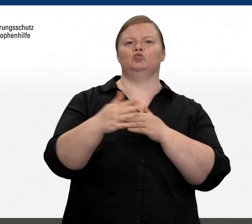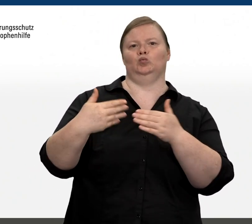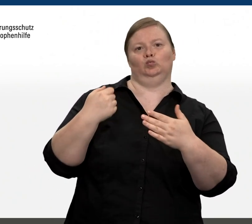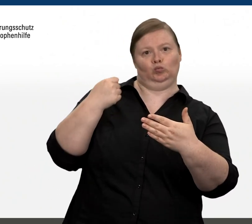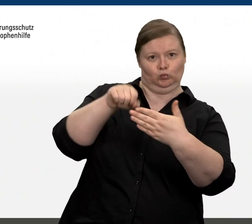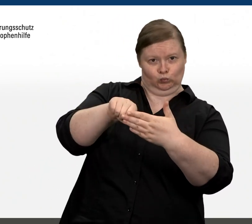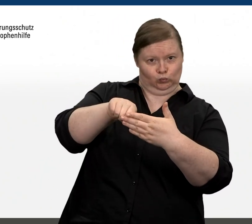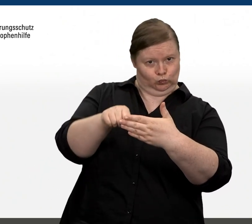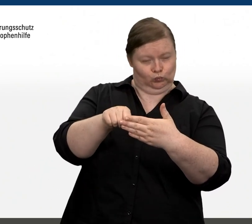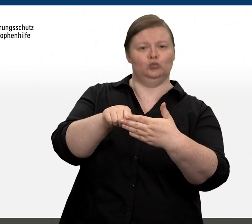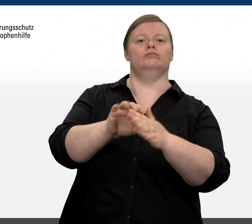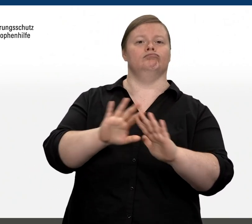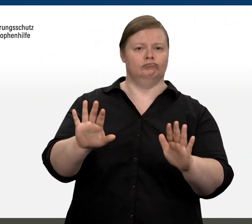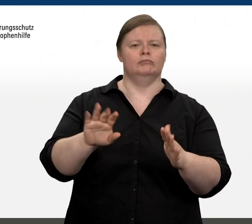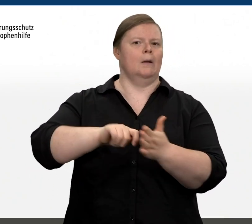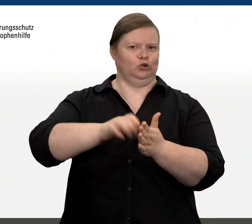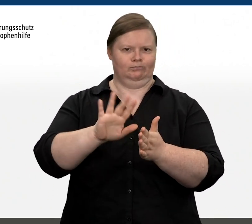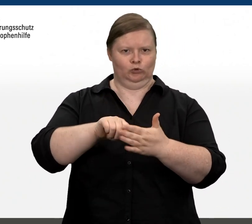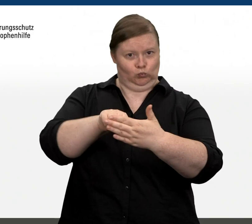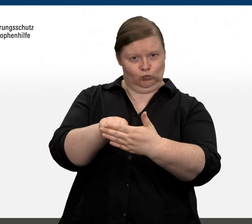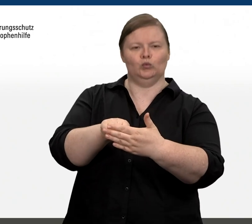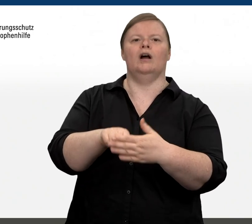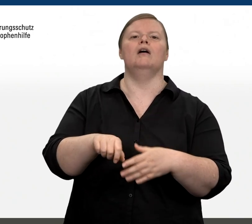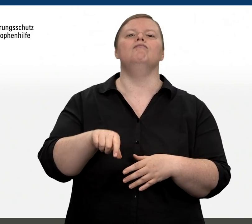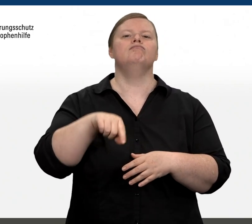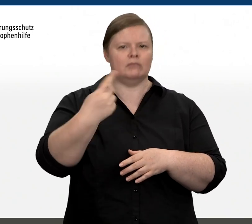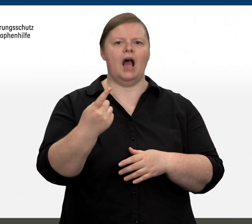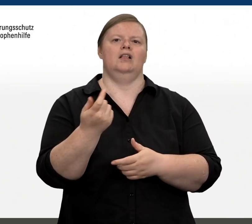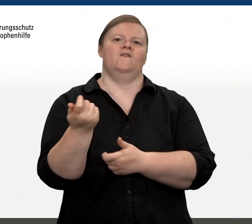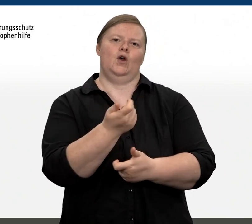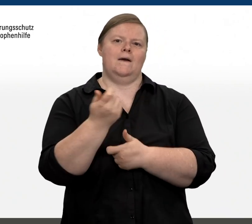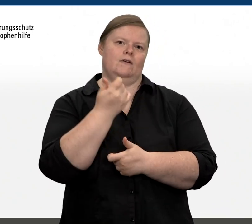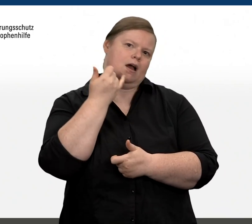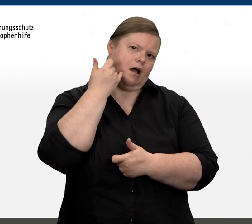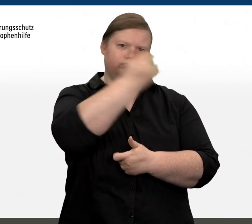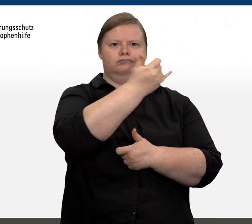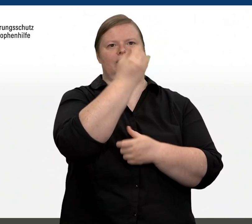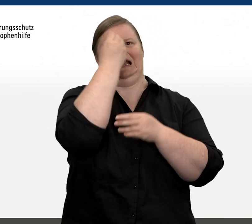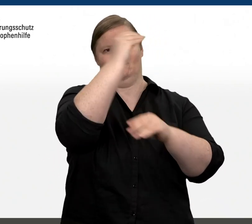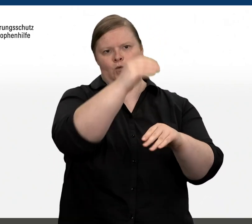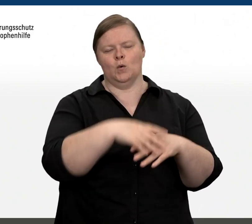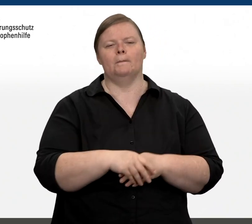schließen die Tür und informieren die Feuerwehr.